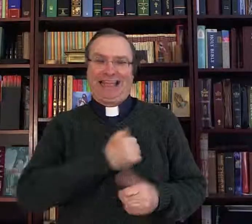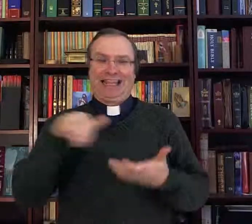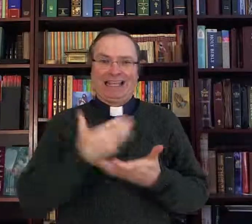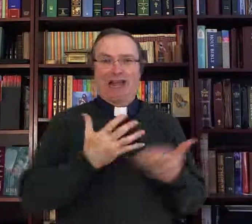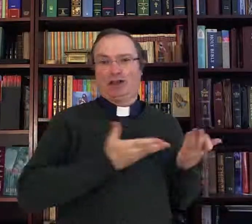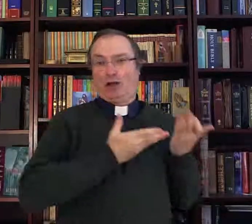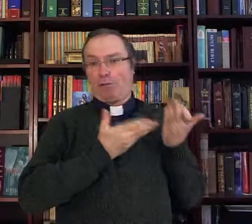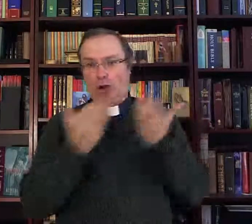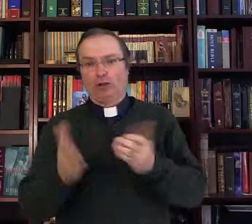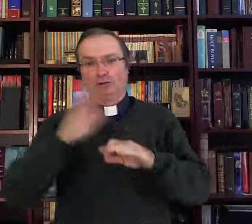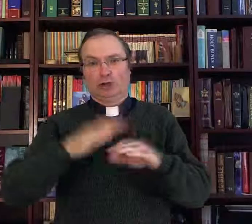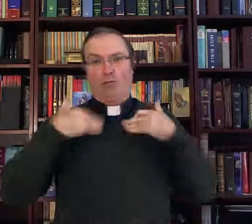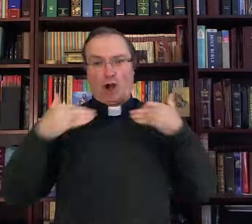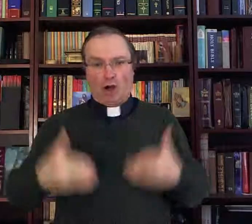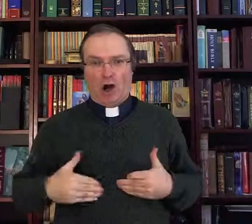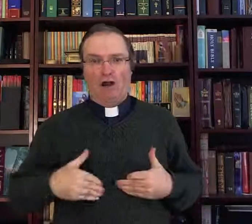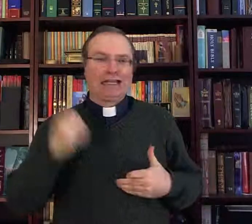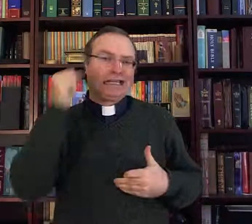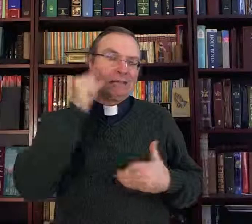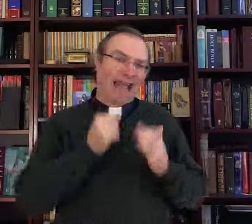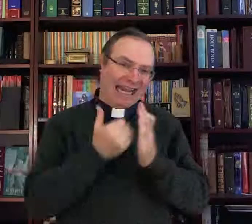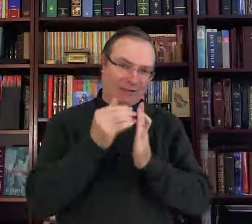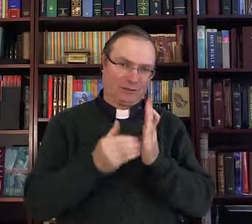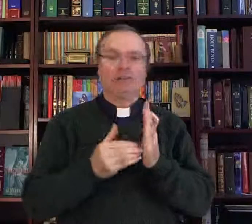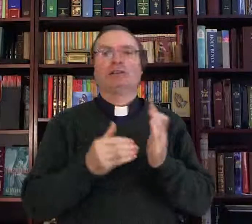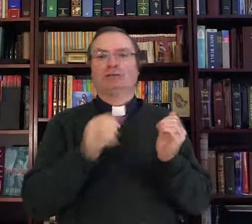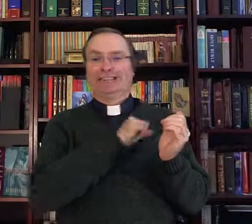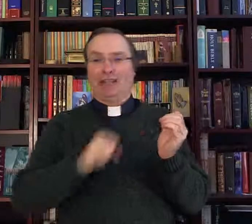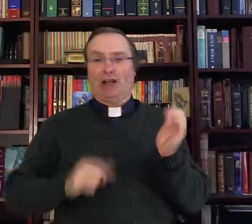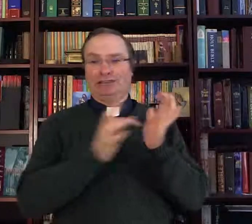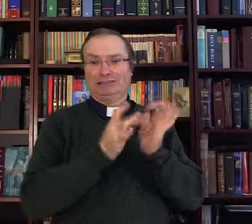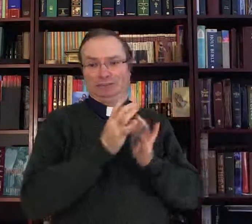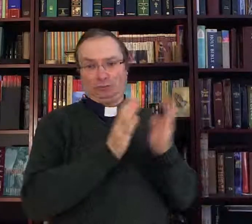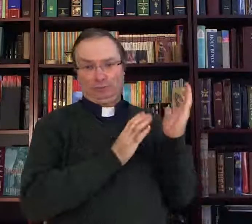car je porte sur mon corps les marques du [Seigneur] Jésus.